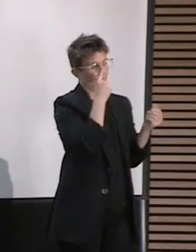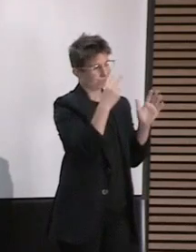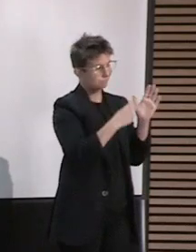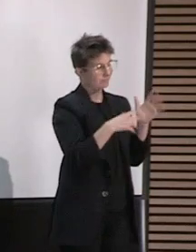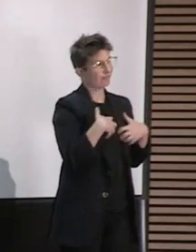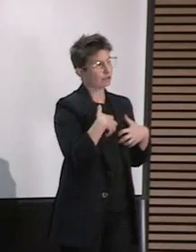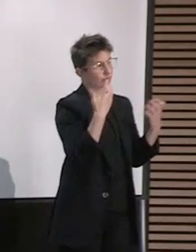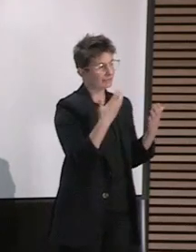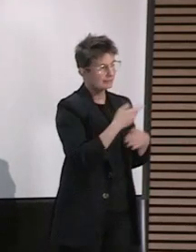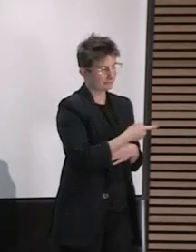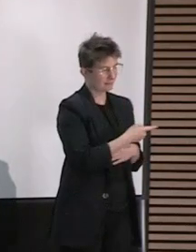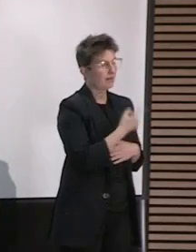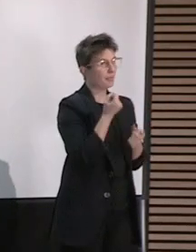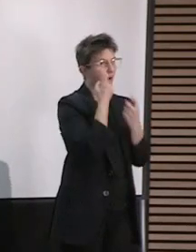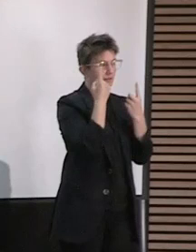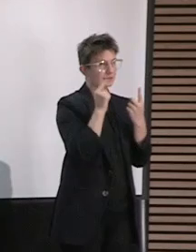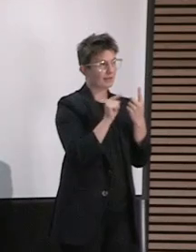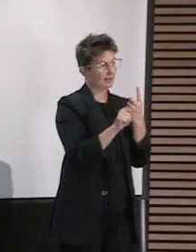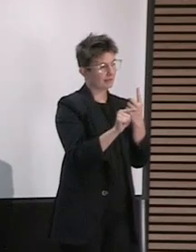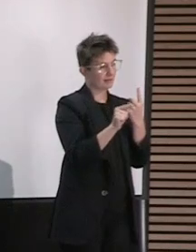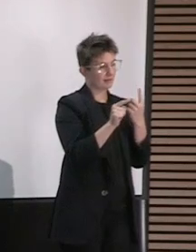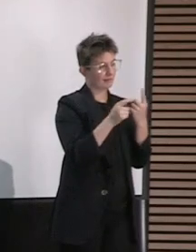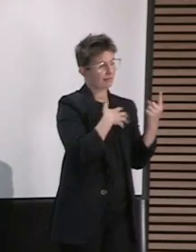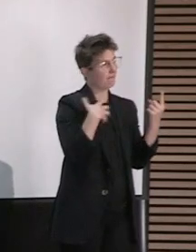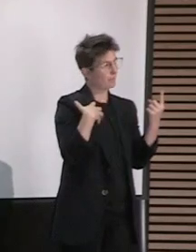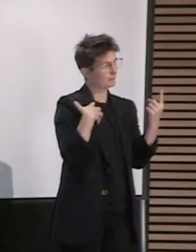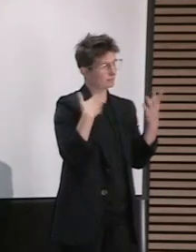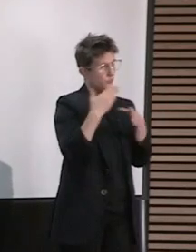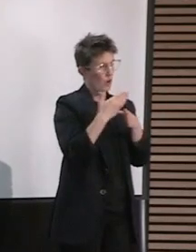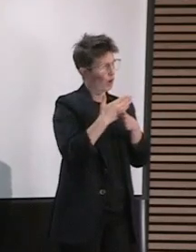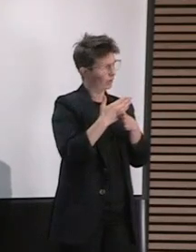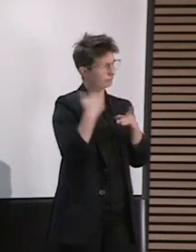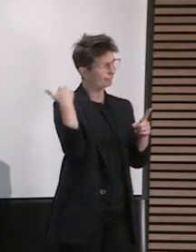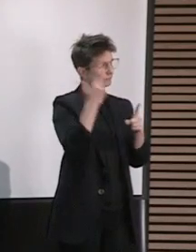pokap kei a maatau e